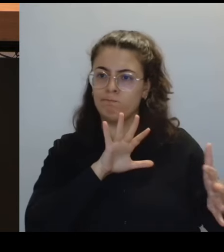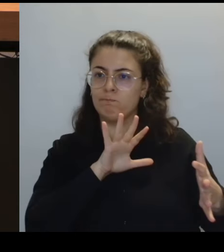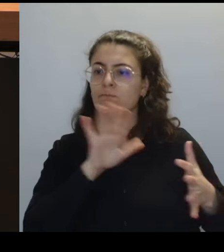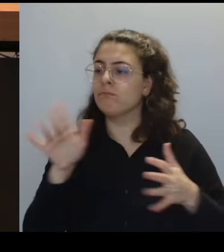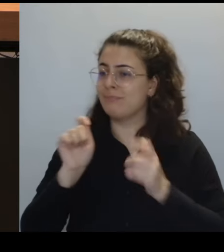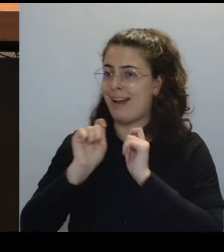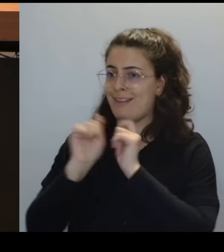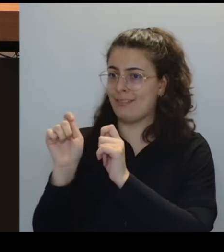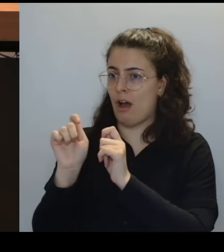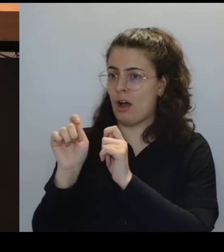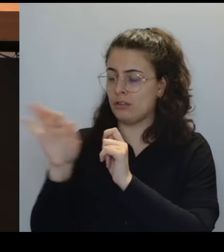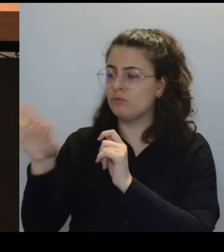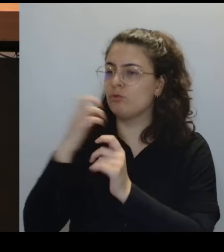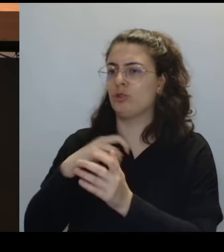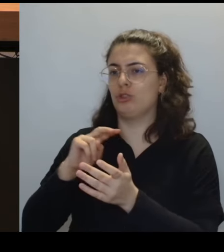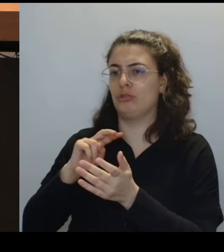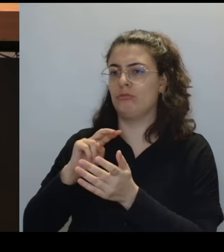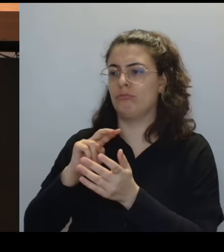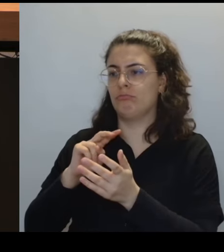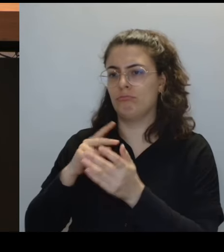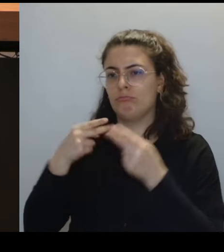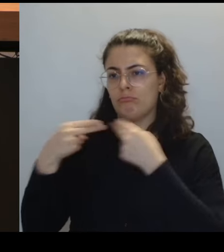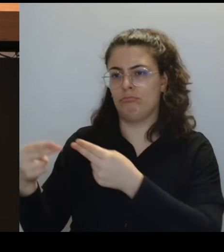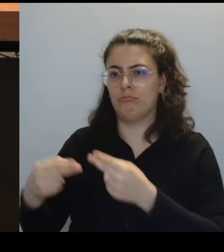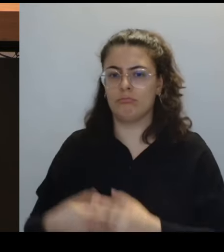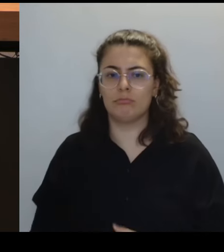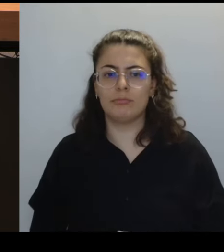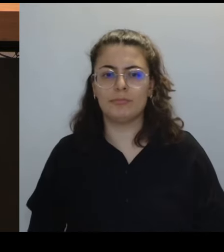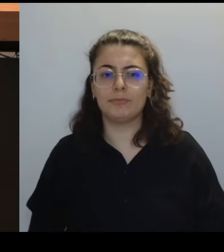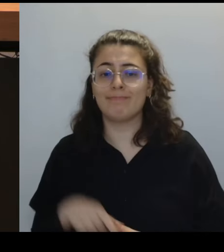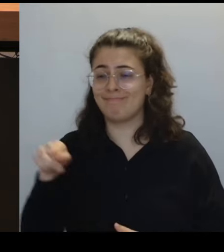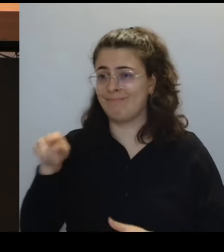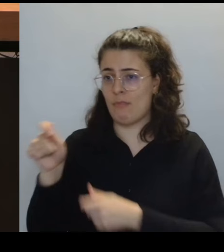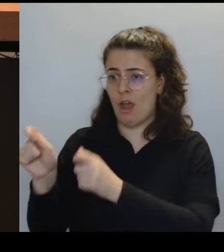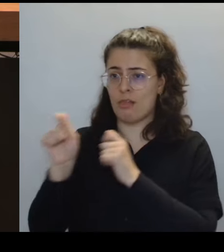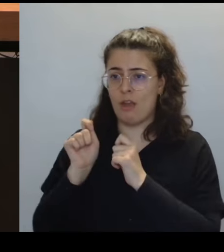Sie wollen mit diesem Antrag, ich hätte mir- Ich hätte mir nur gewünscht,